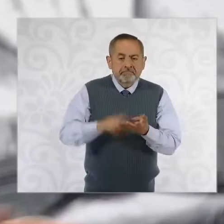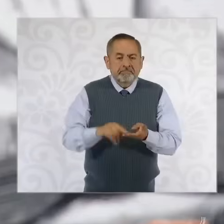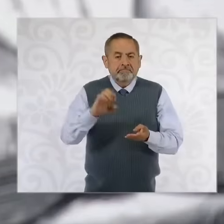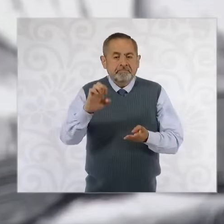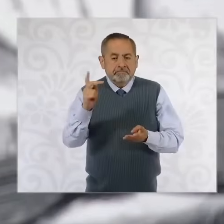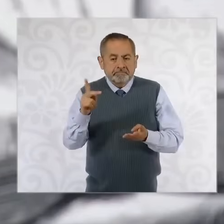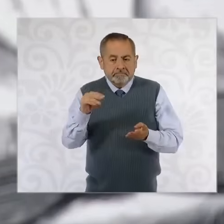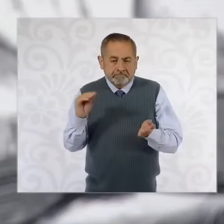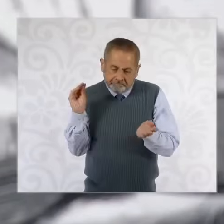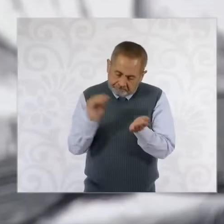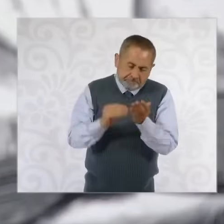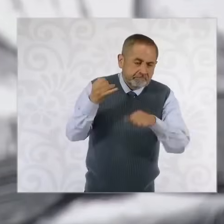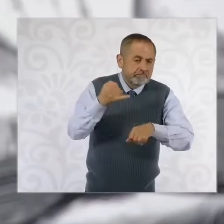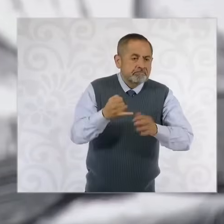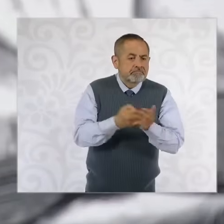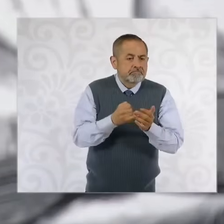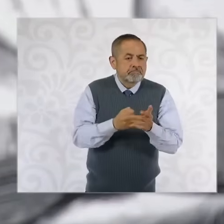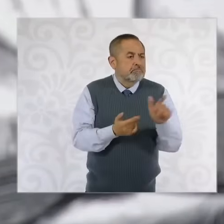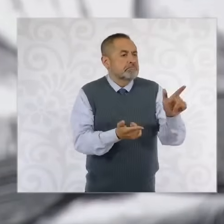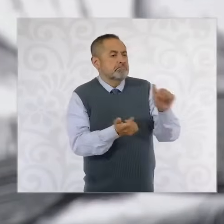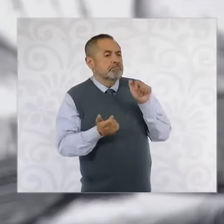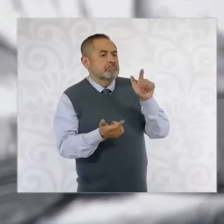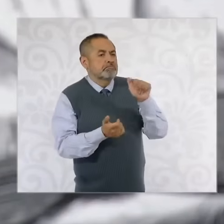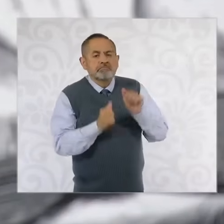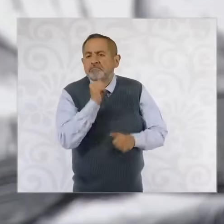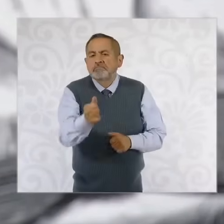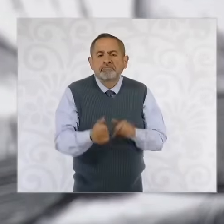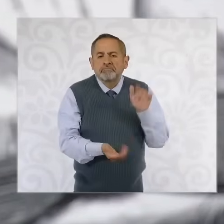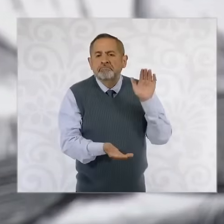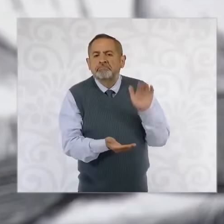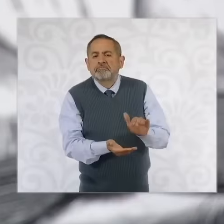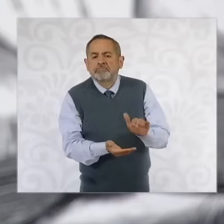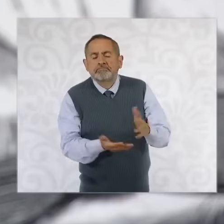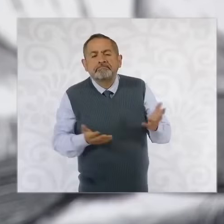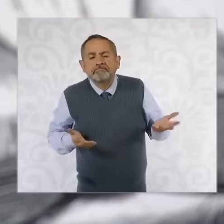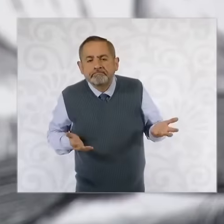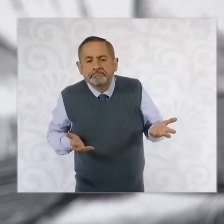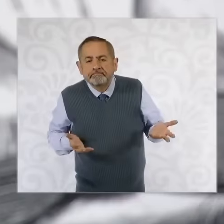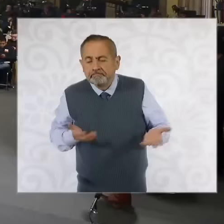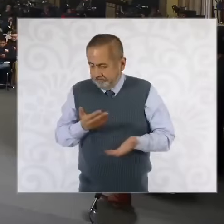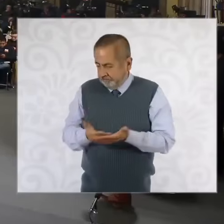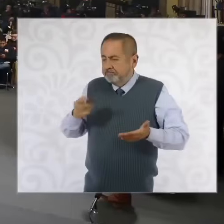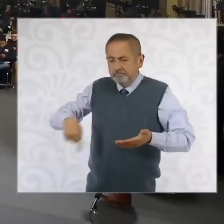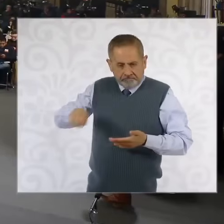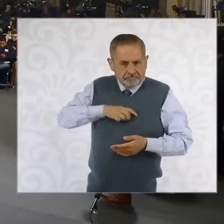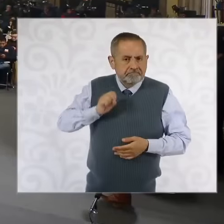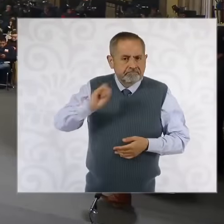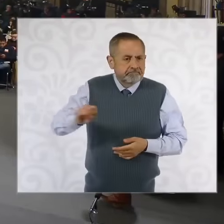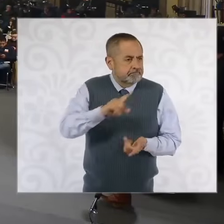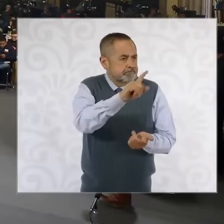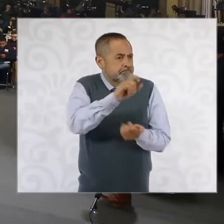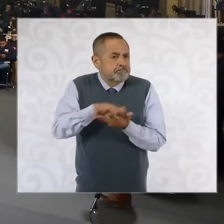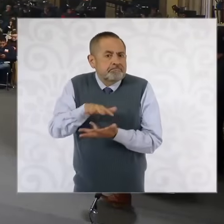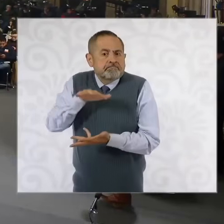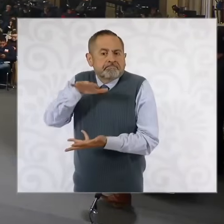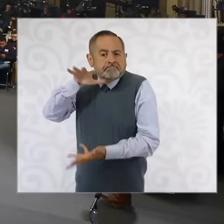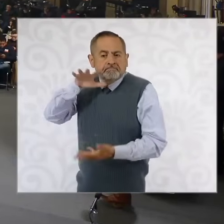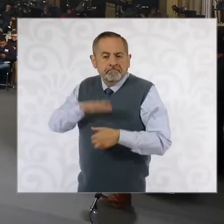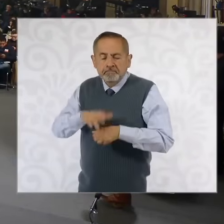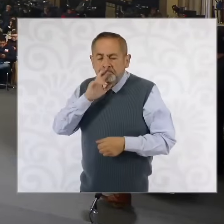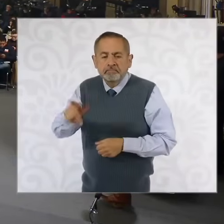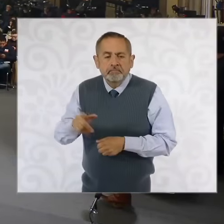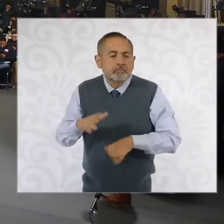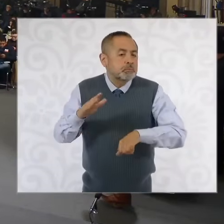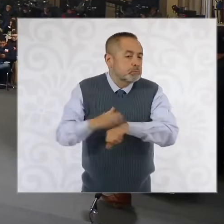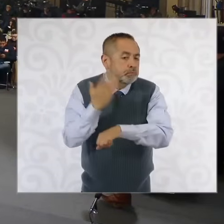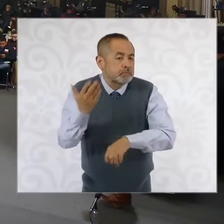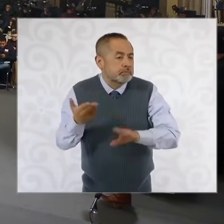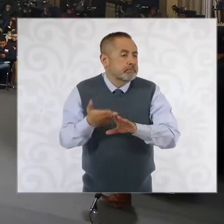tuvieron la recaudación que hay ahora porque había privilegios y corrupción eso es lo que